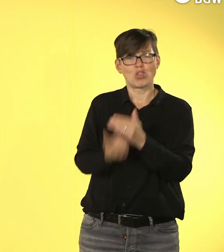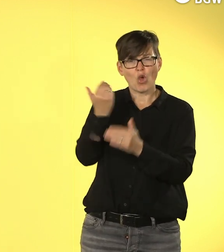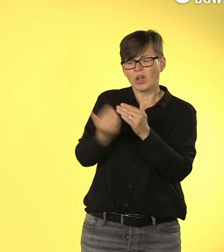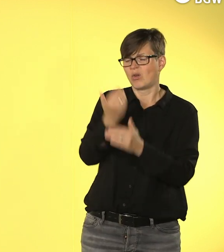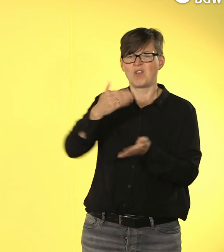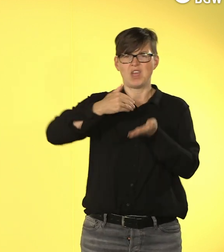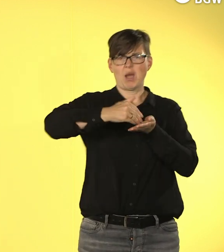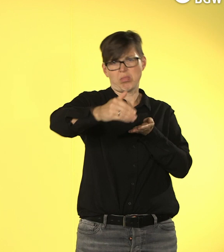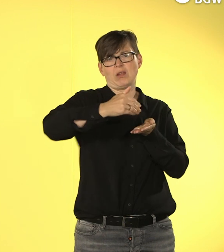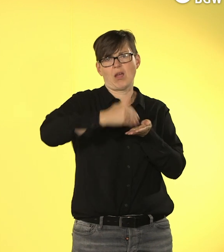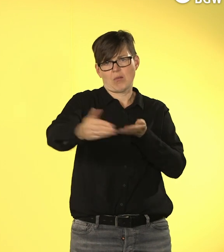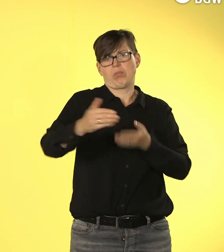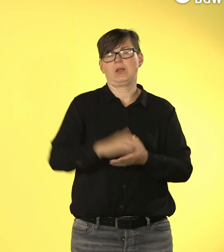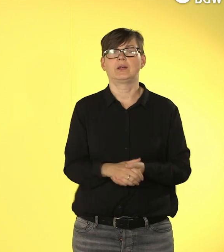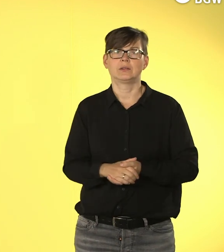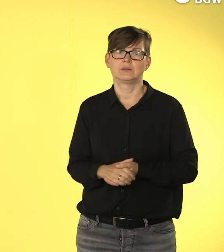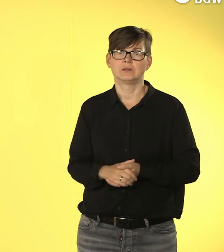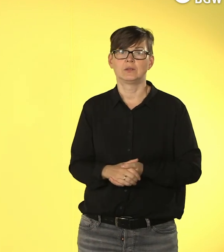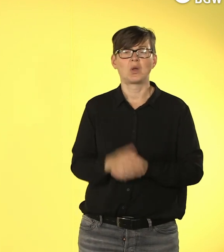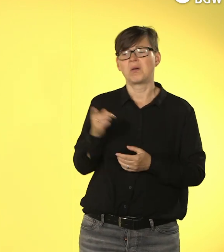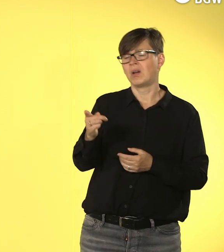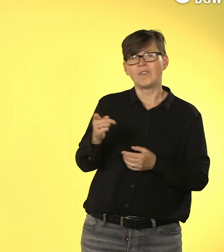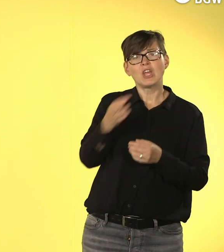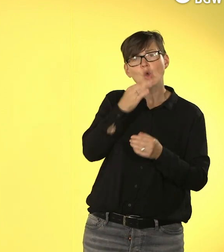Etwas von jüngeren Generationen anzunehmen.